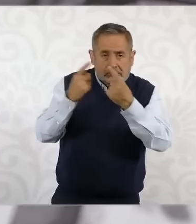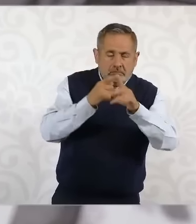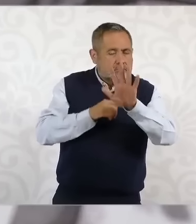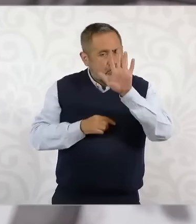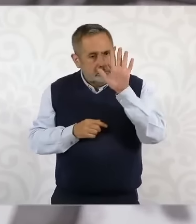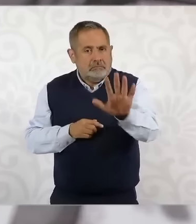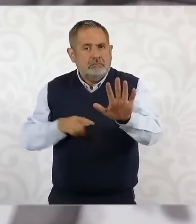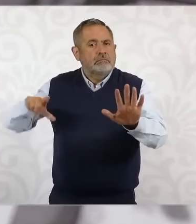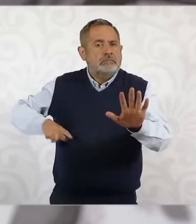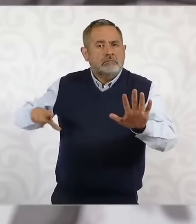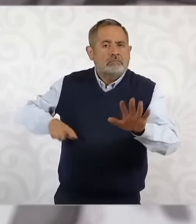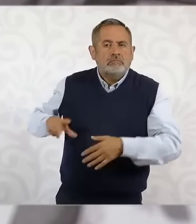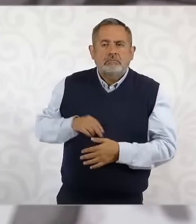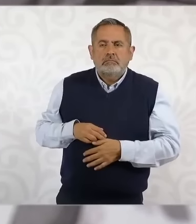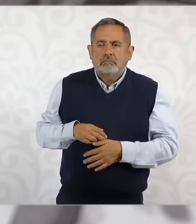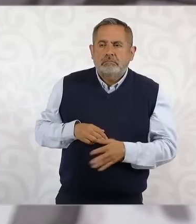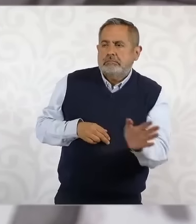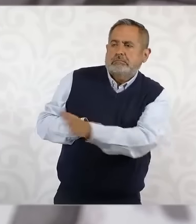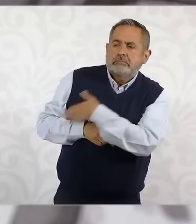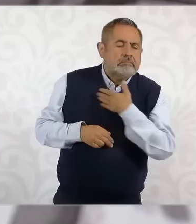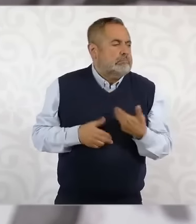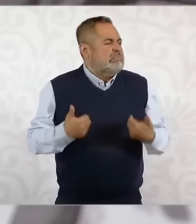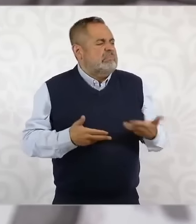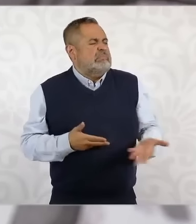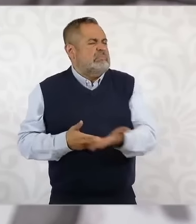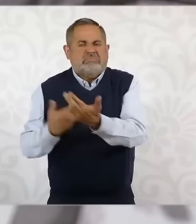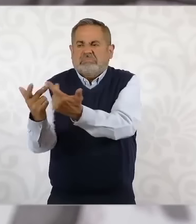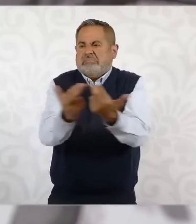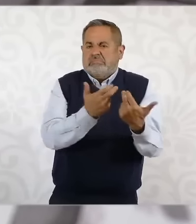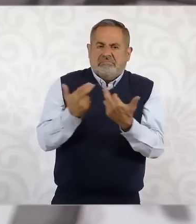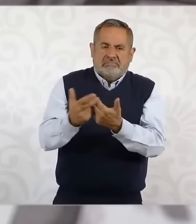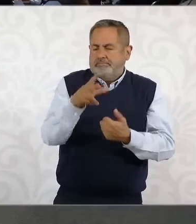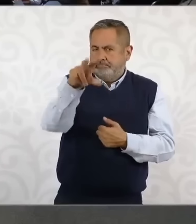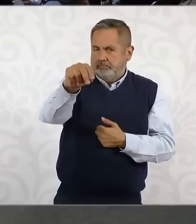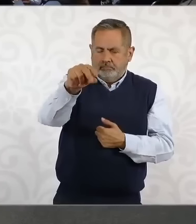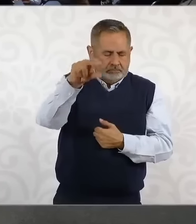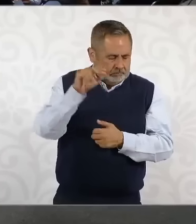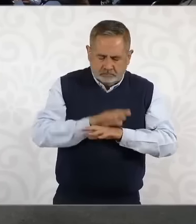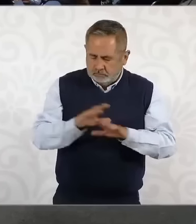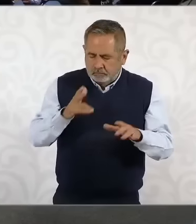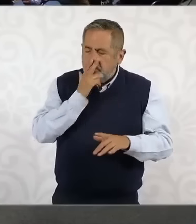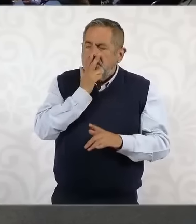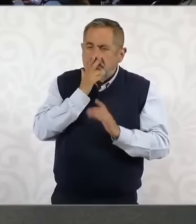que el gobierno no va a hacer nada que ponga en riesgo el ecosistema en esa zona. Bueno,